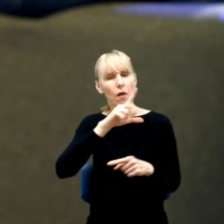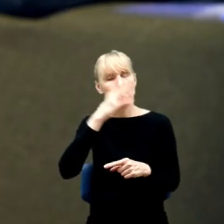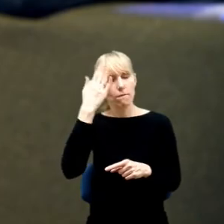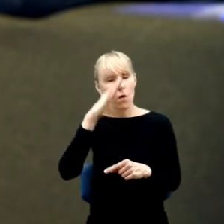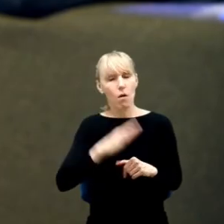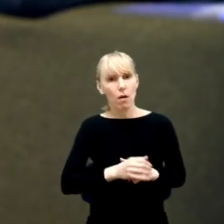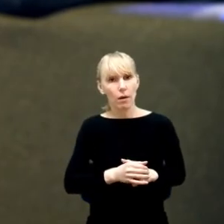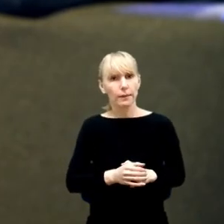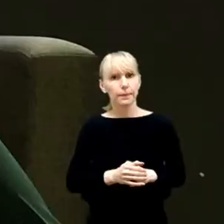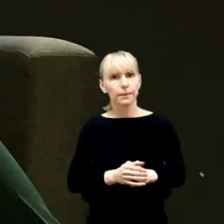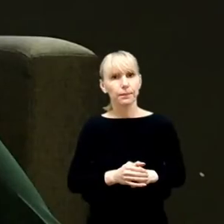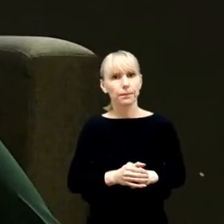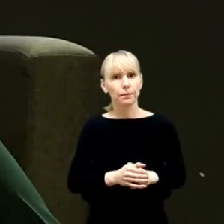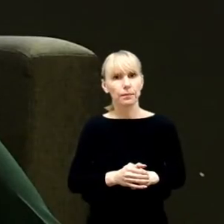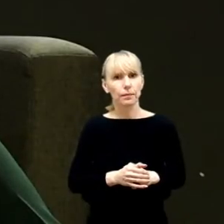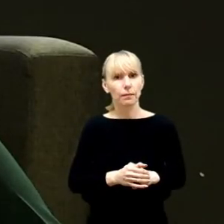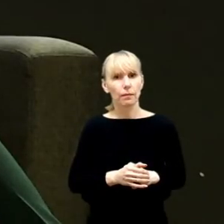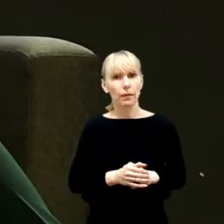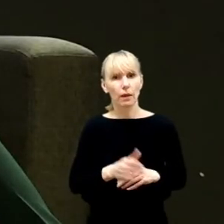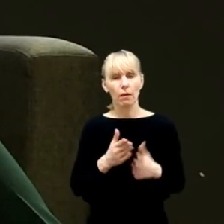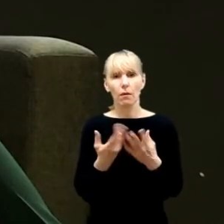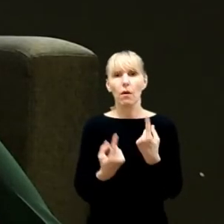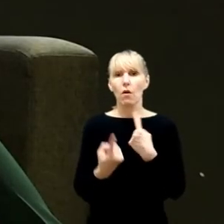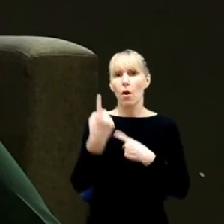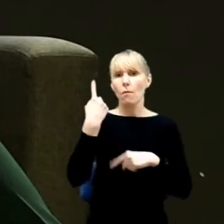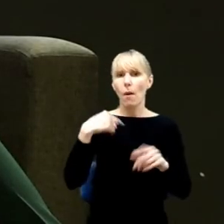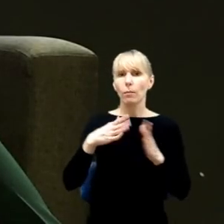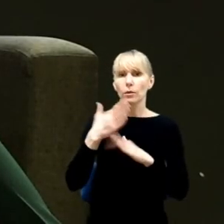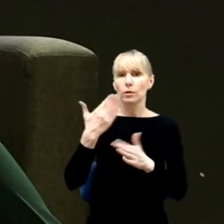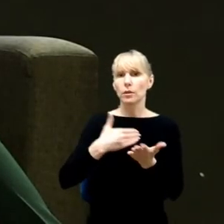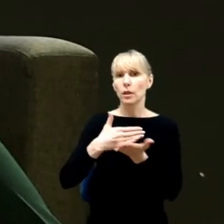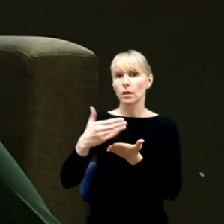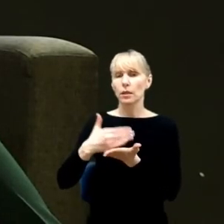W poprzedniej edycji składaliśmy wnioski o dofinansowanie remontów mieszkań,